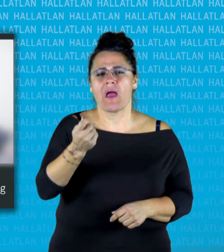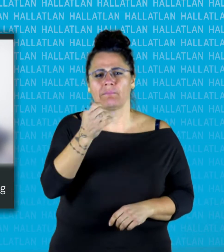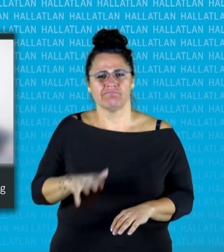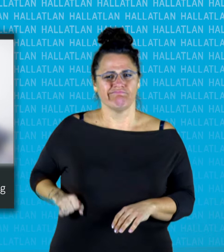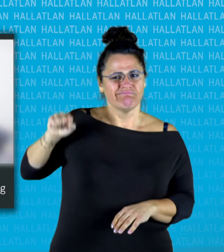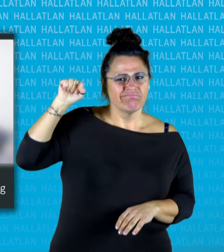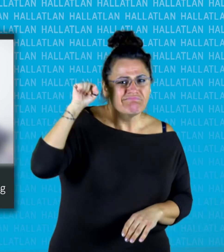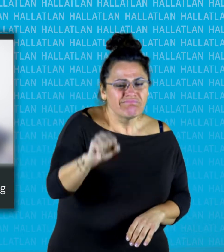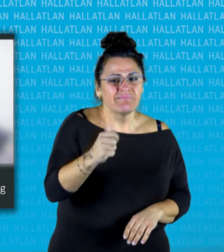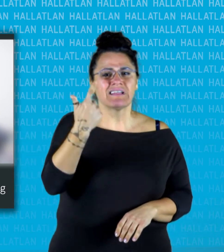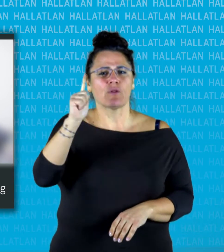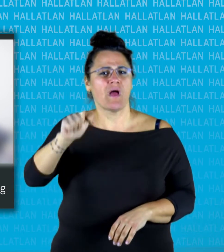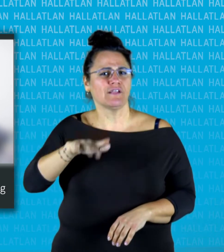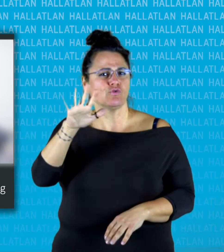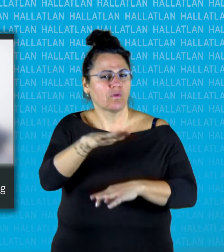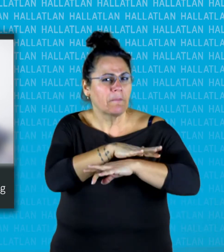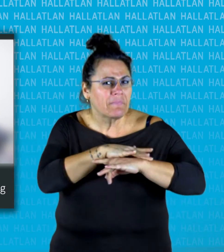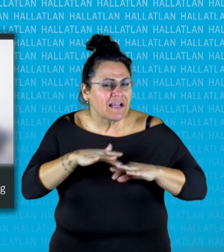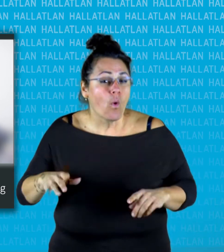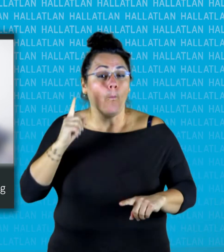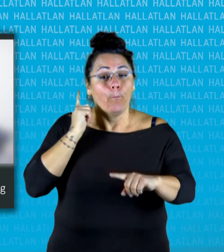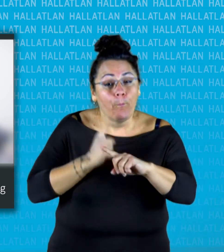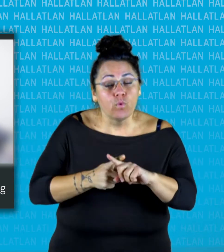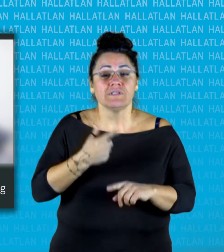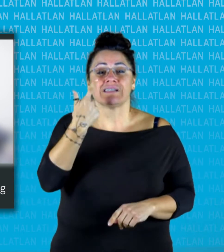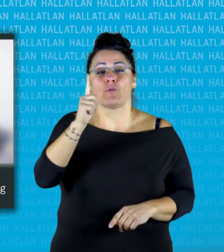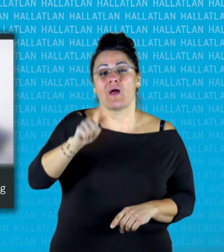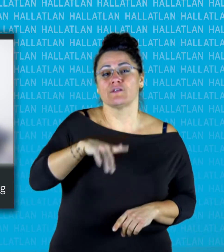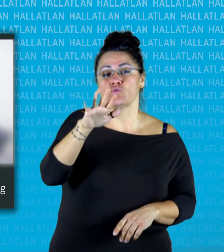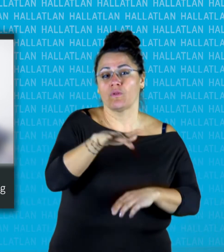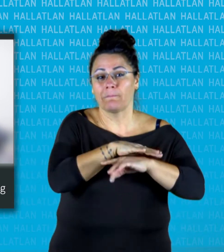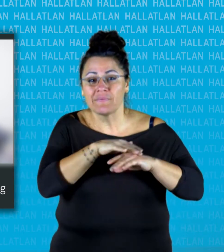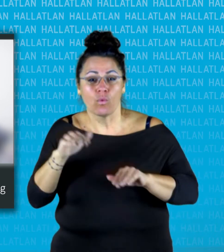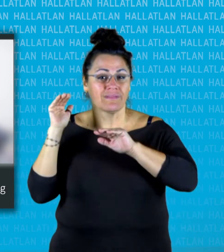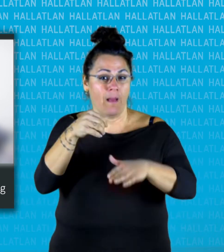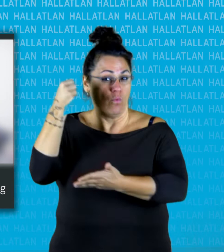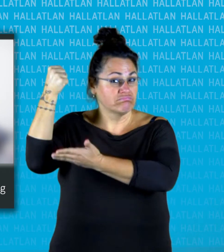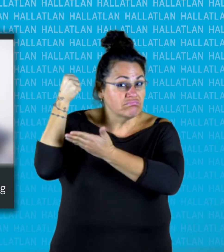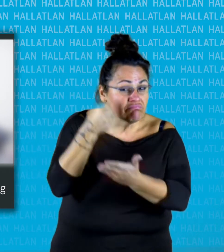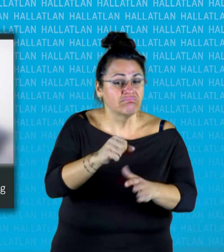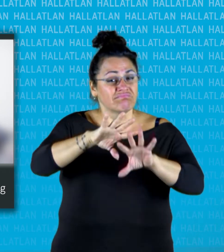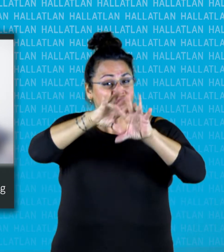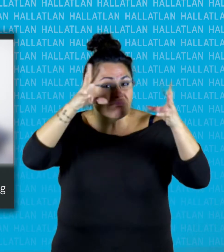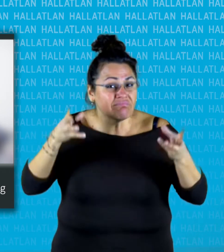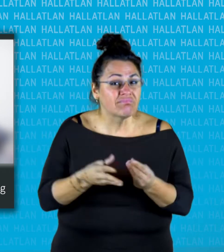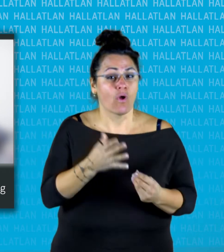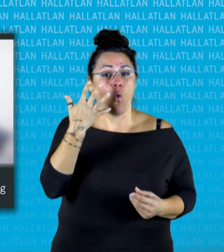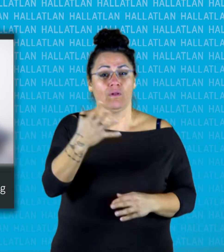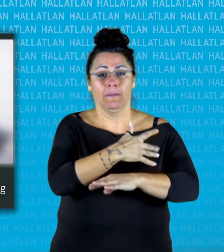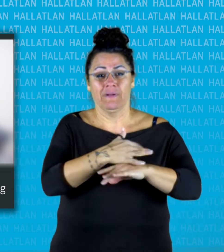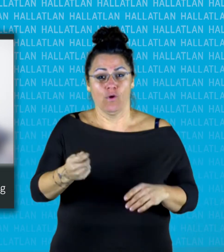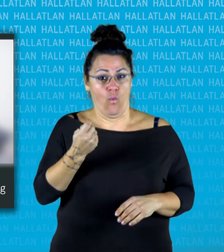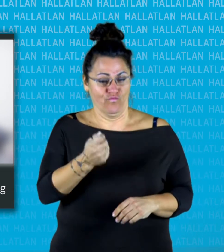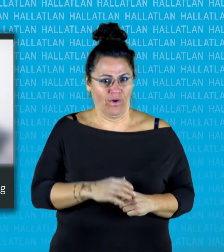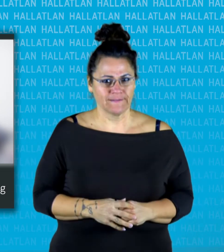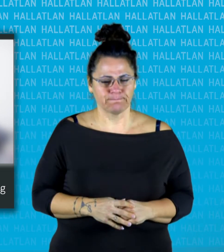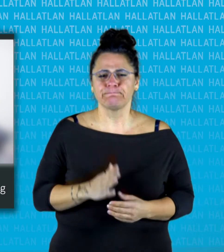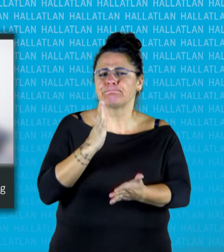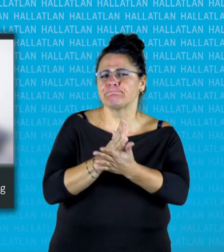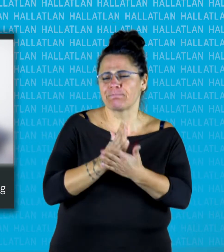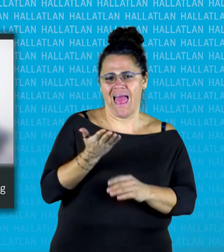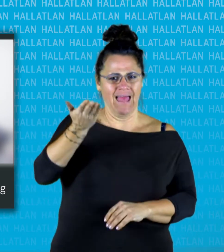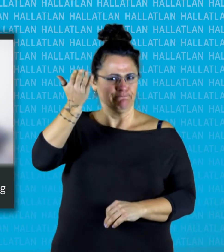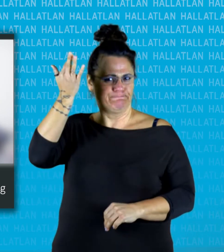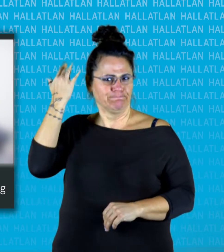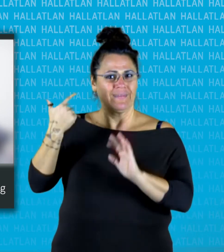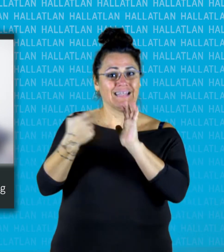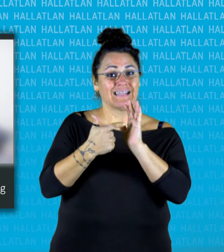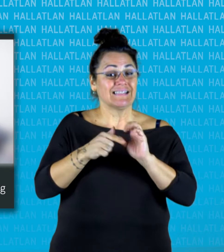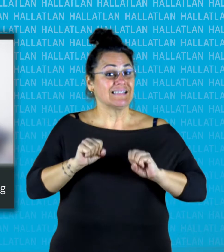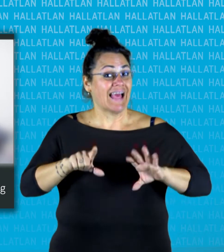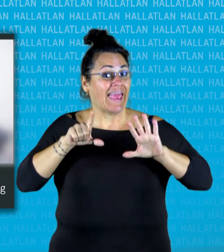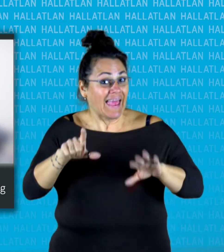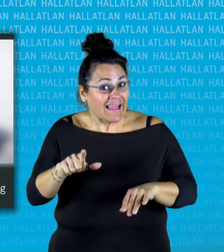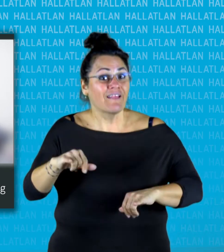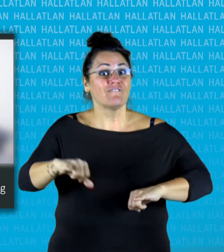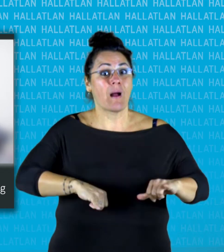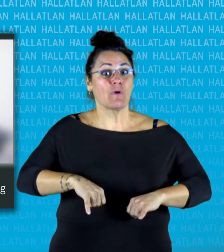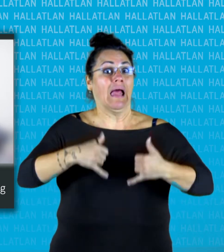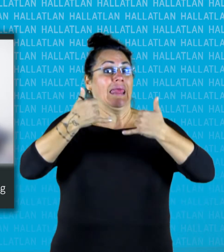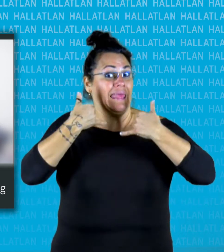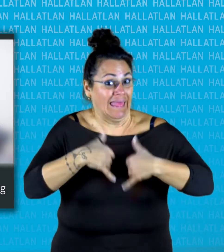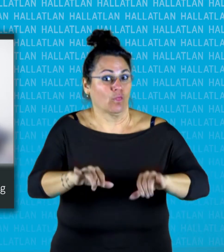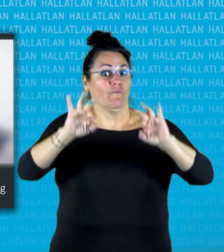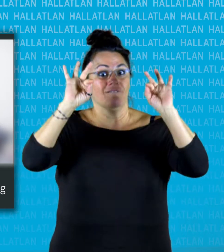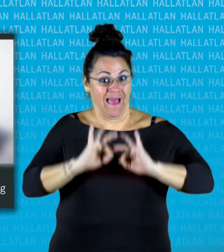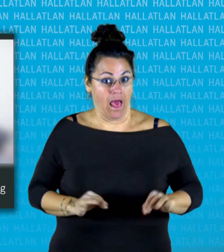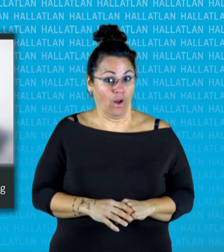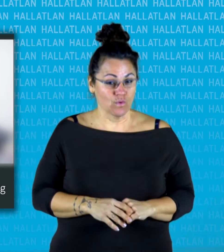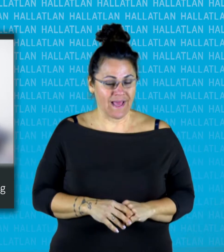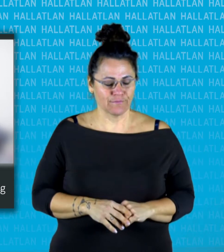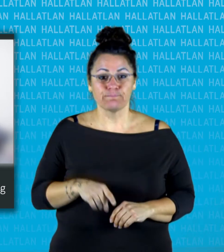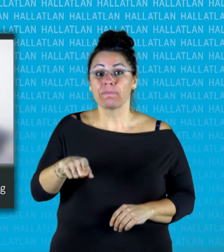majd 2017 februárjában 2,5 millió forintos támogatással és ugyanennyi önerővel elindultak.